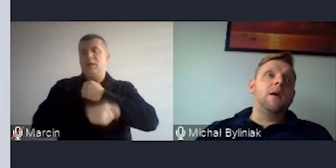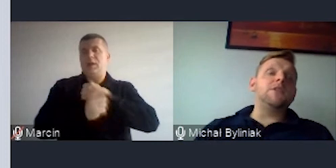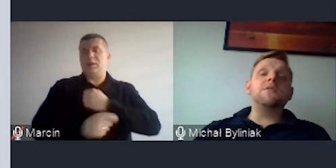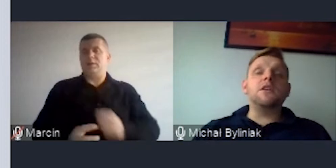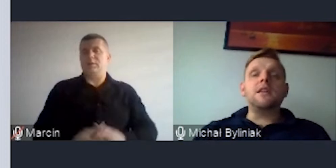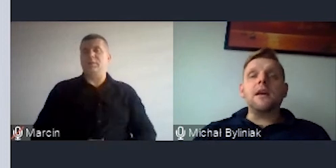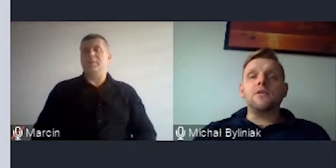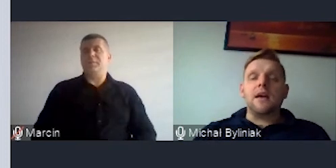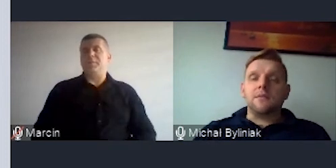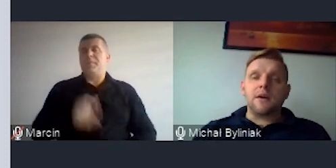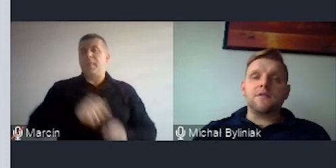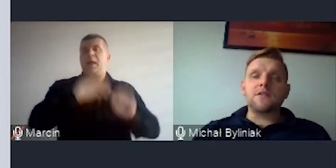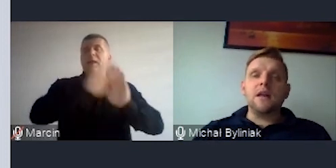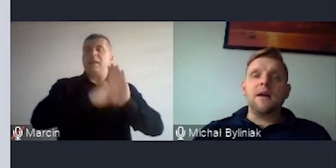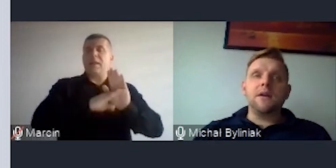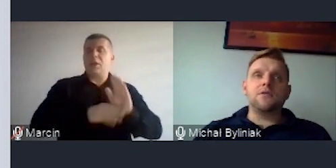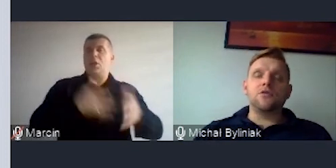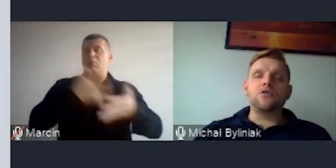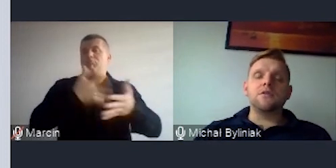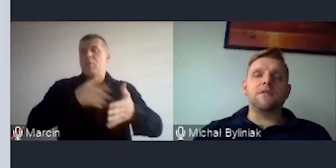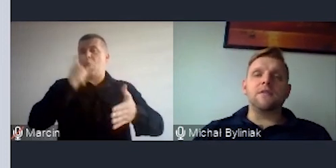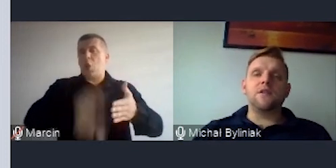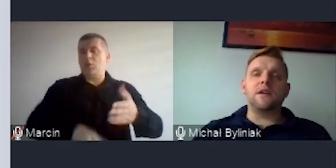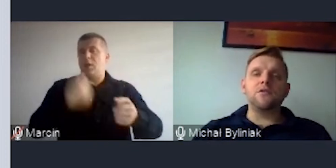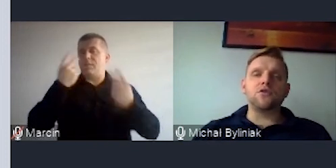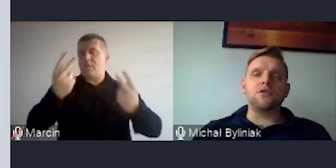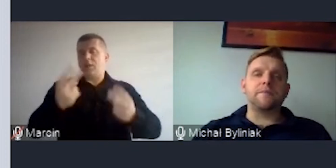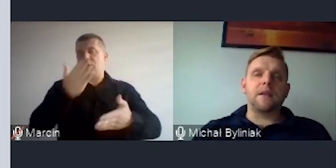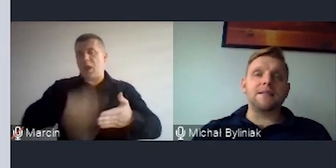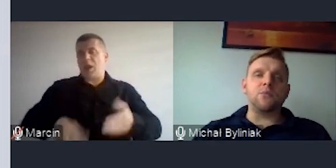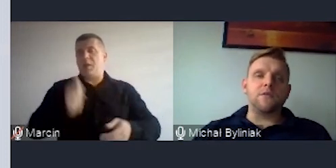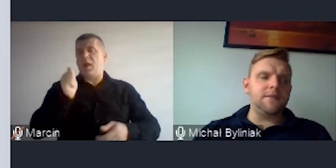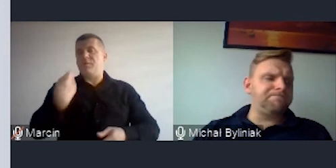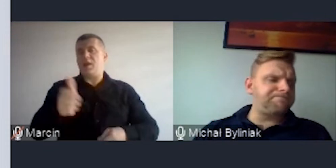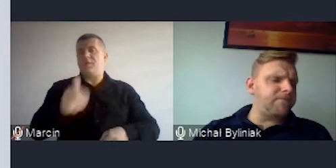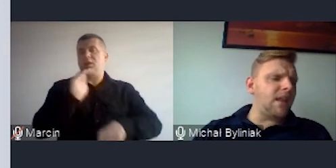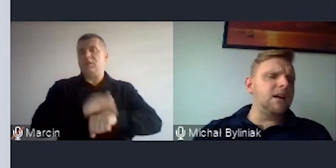Potem są kryteria oceny. Bardzo ważny element dotyczący kwalifikowalności zamówień.